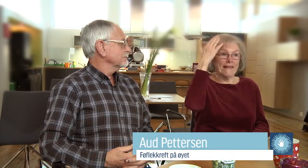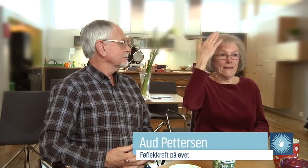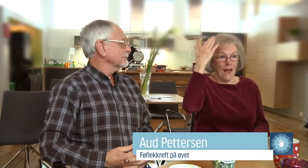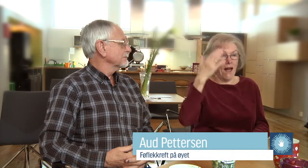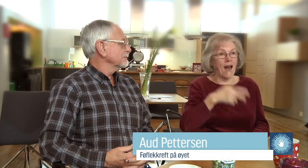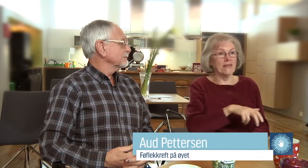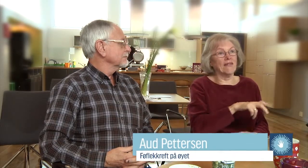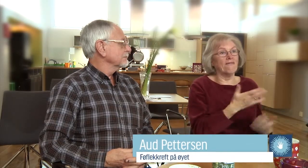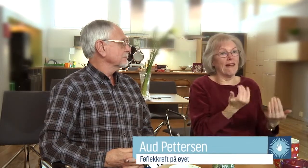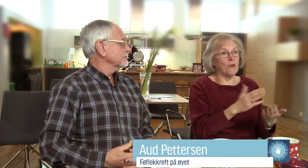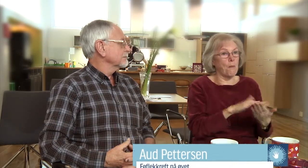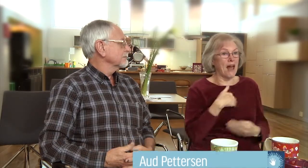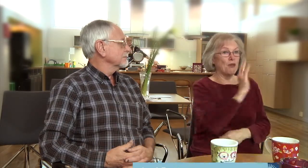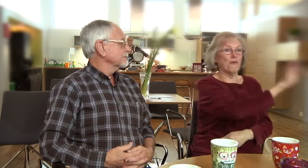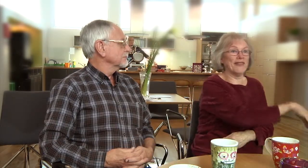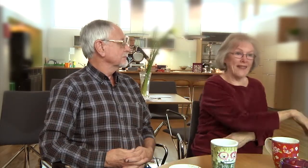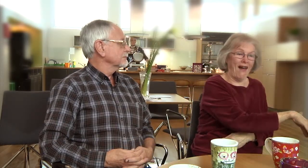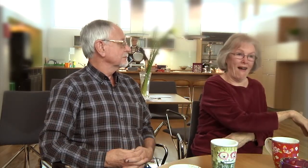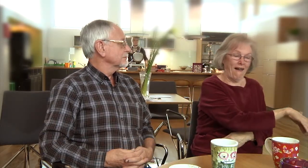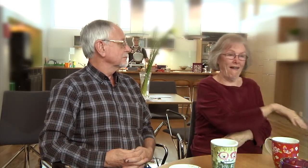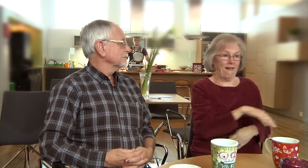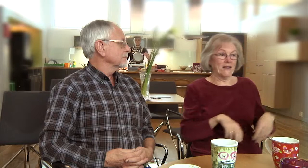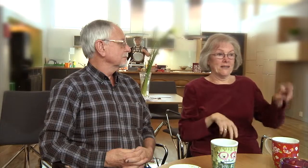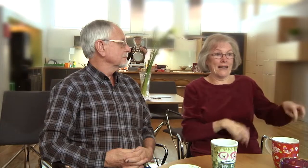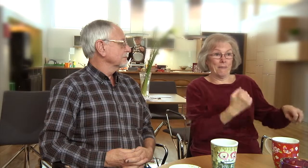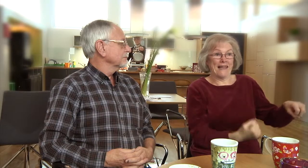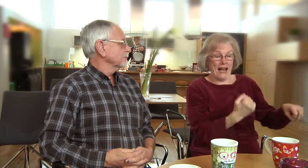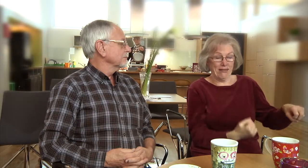Akkurat den dagen jeg fikk diagnosen ventet han i bilen.